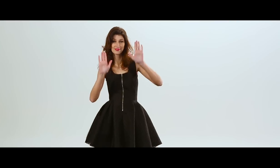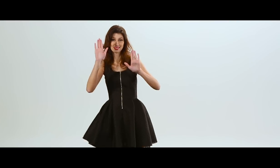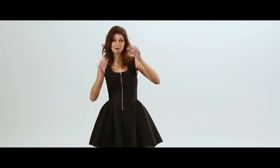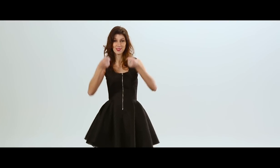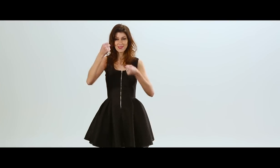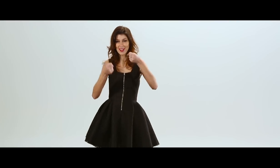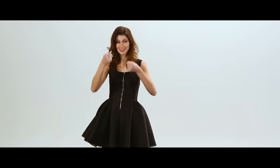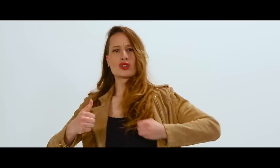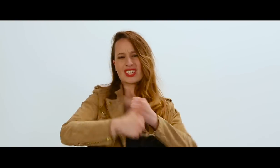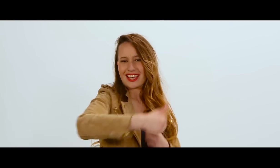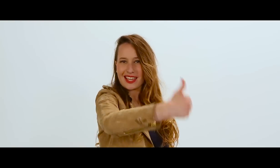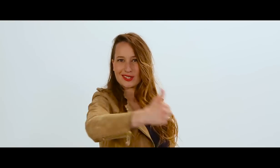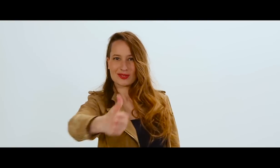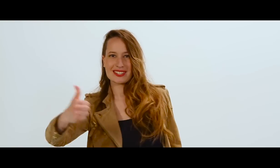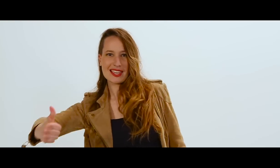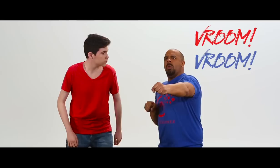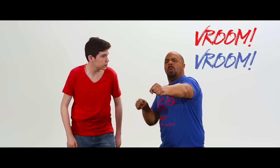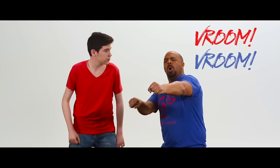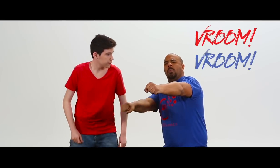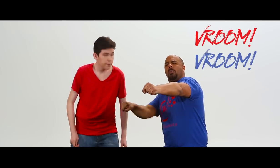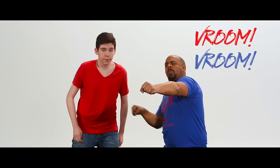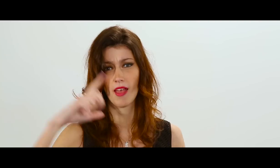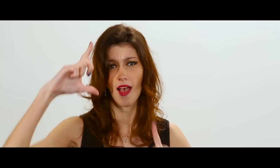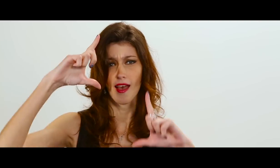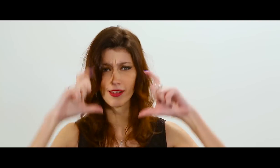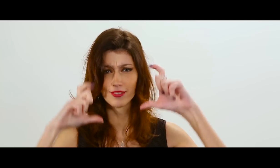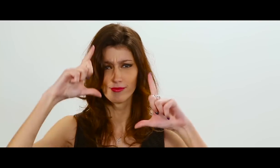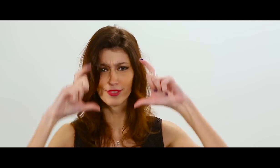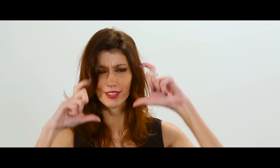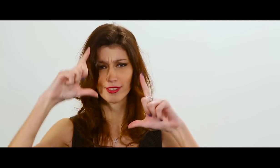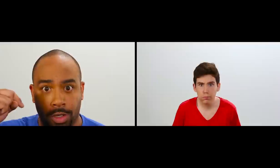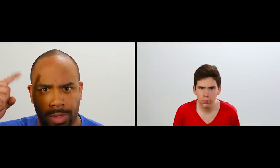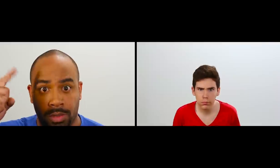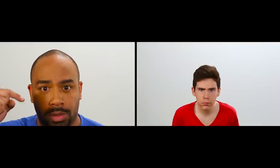Mimer voiture chacun son style Pour l'expression look mes sourcils